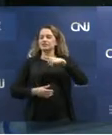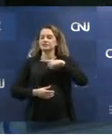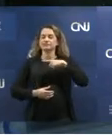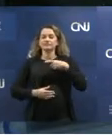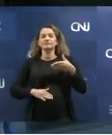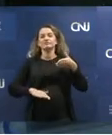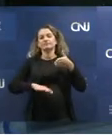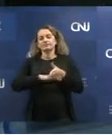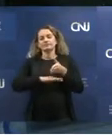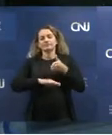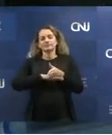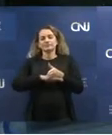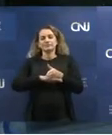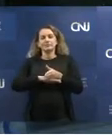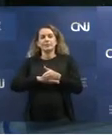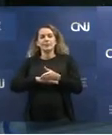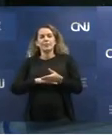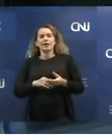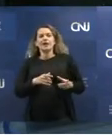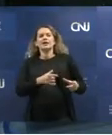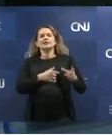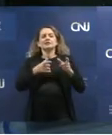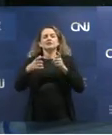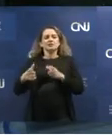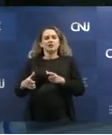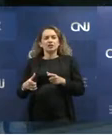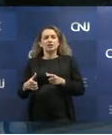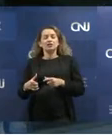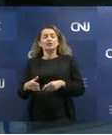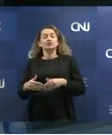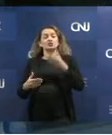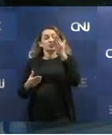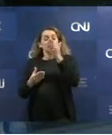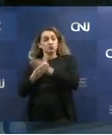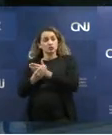Nos entraves em comunicações, processuais entre a sua comarca e outra